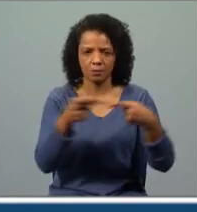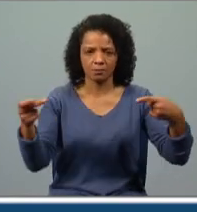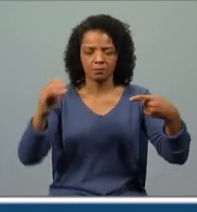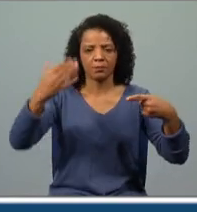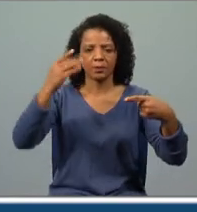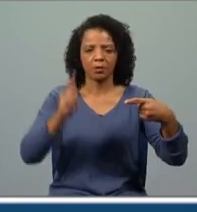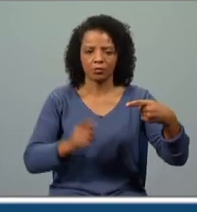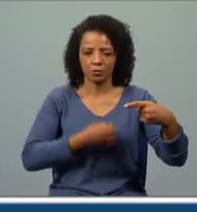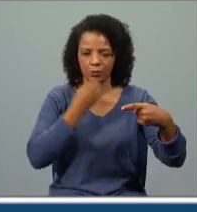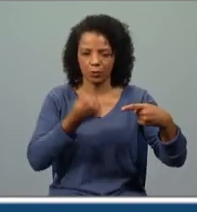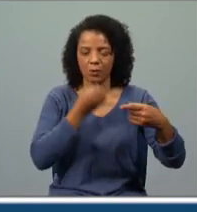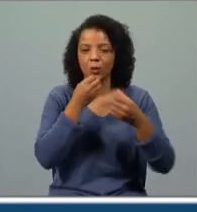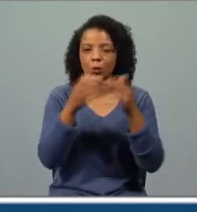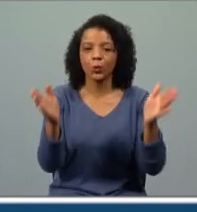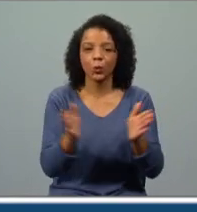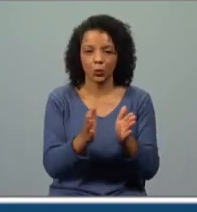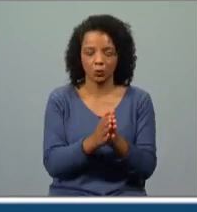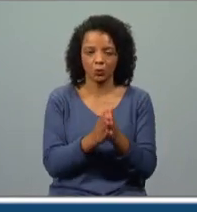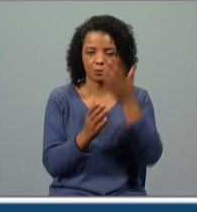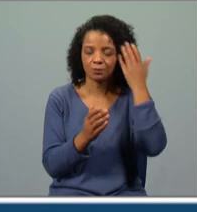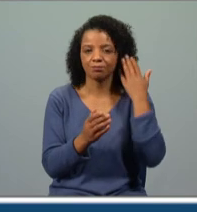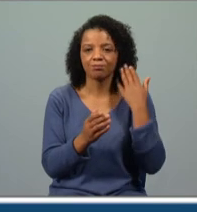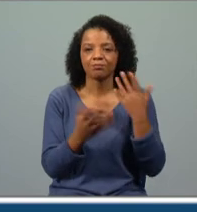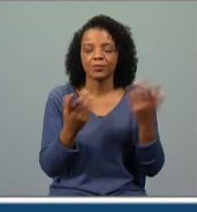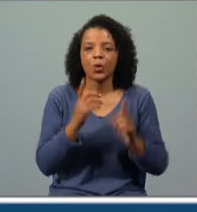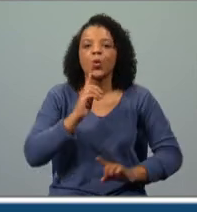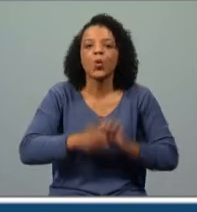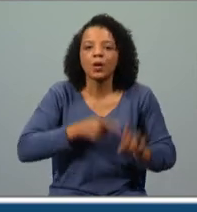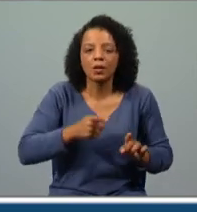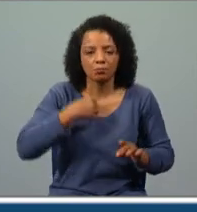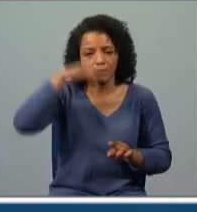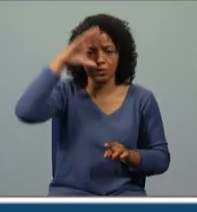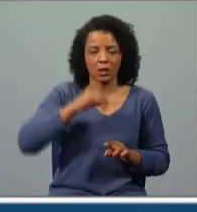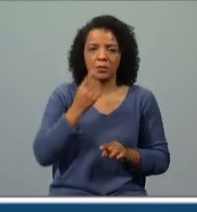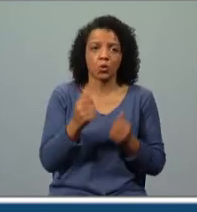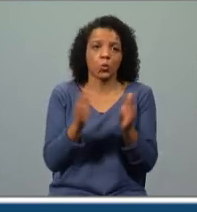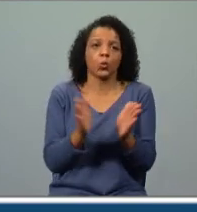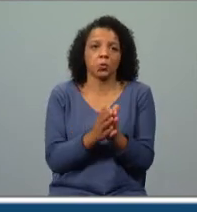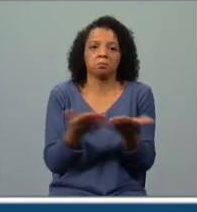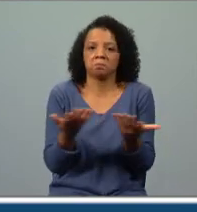muito bem perderam tudo que tem não sabemos o que é que eles perderam e nada 很好，他們失去了他們沒有的一切我們知道他們失去了什麼，什麼都沒有